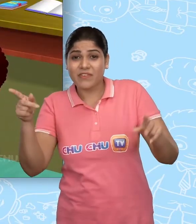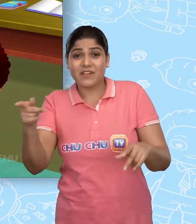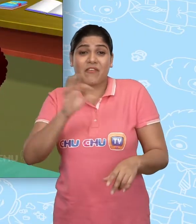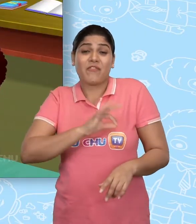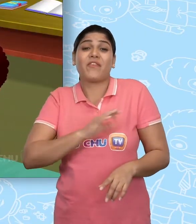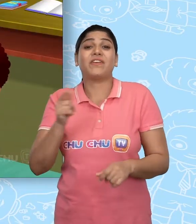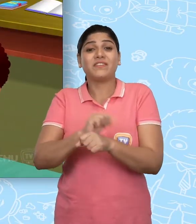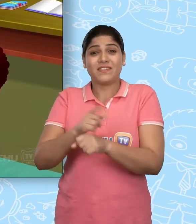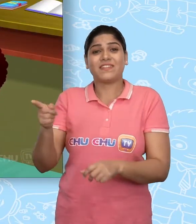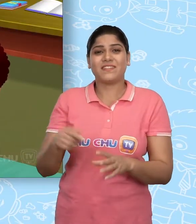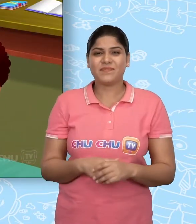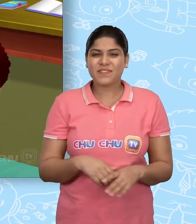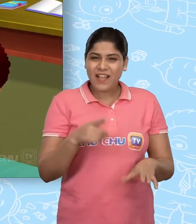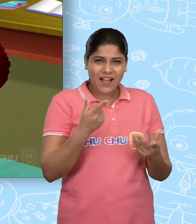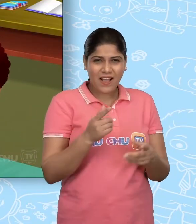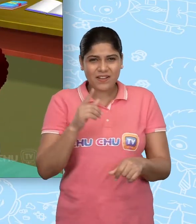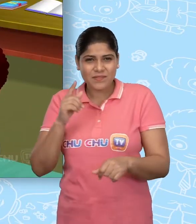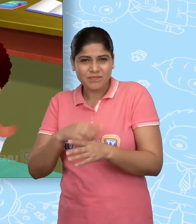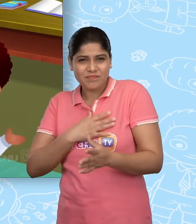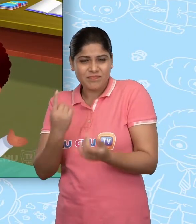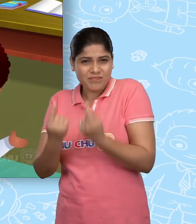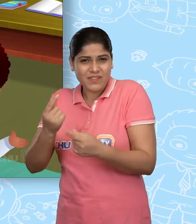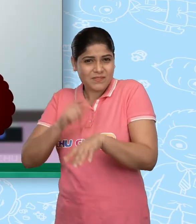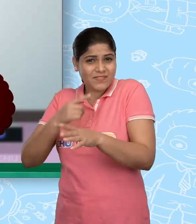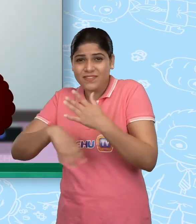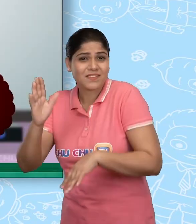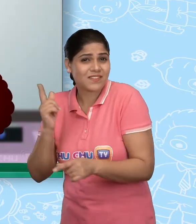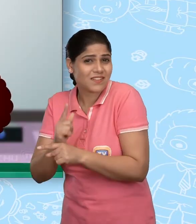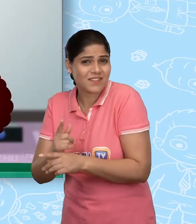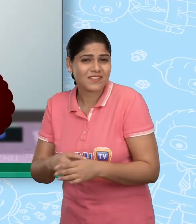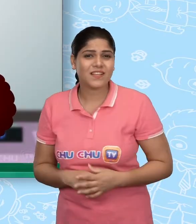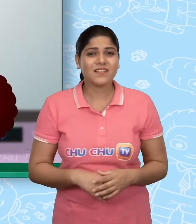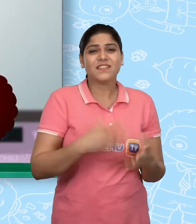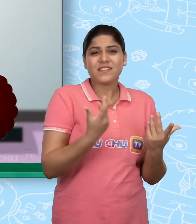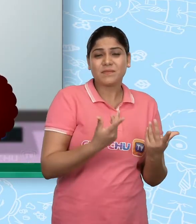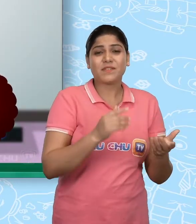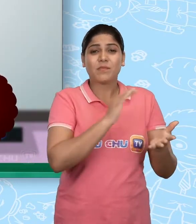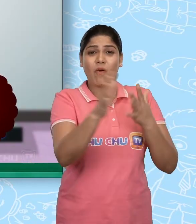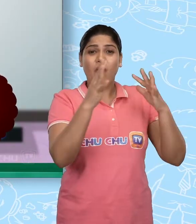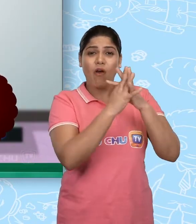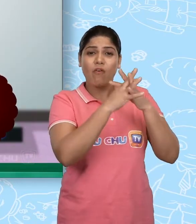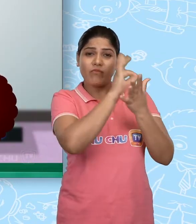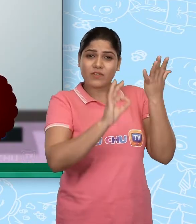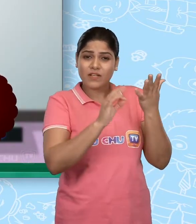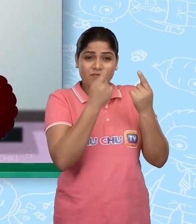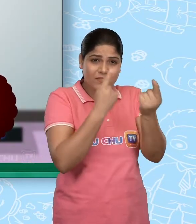हम बगीचे में कितने बजे जायेंगे, Miss Dorothy. जैसे ही मैं सबका homework check कर लूंगी।